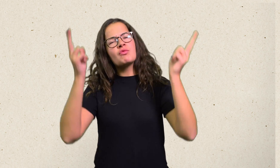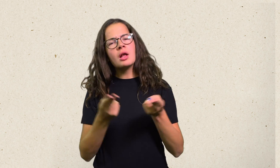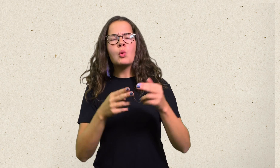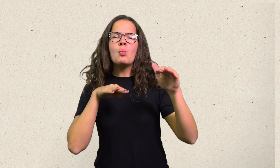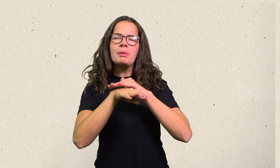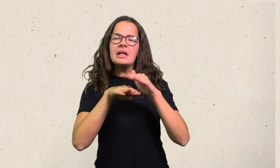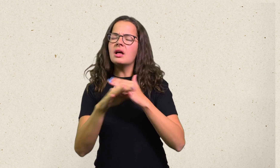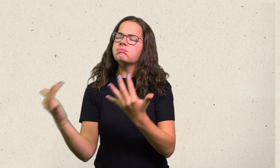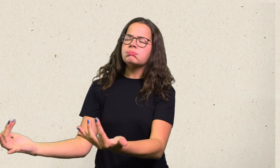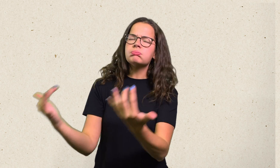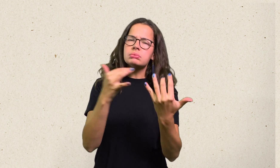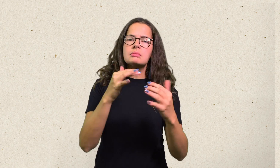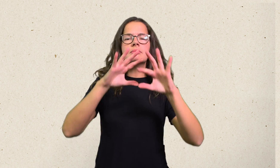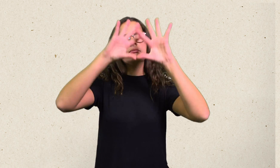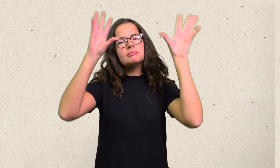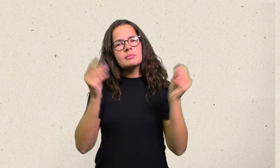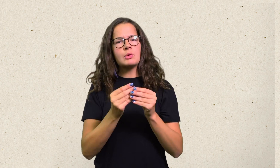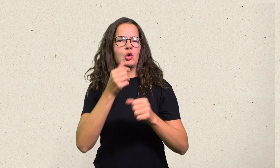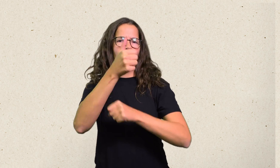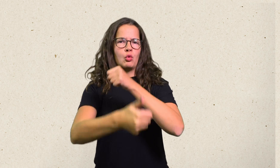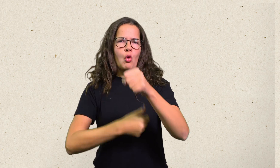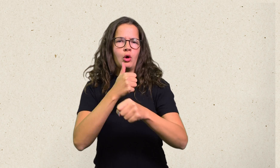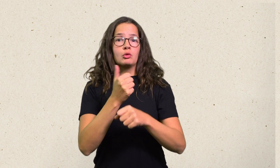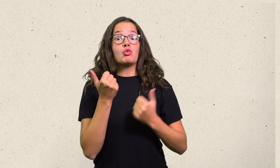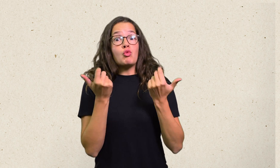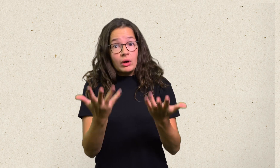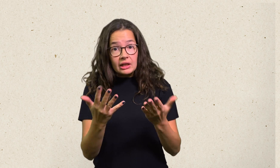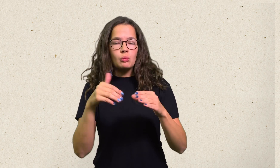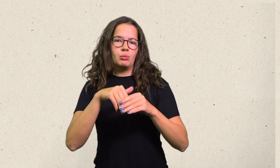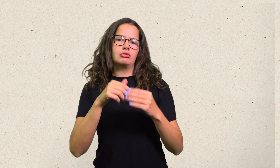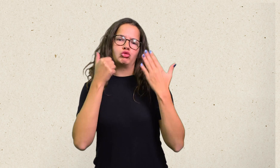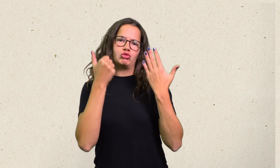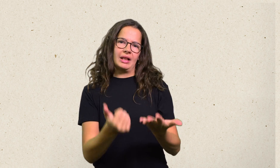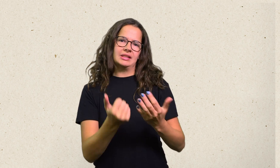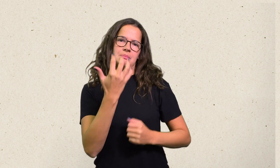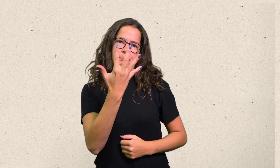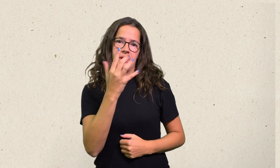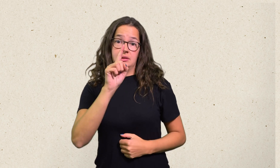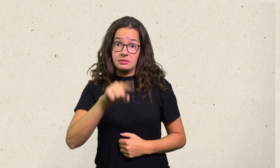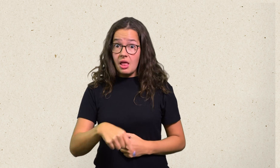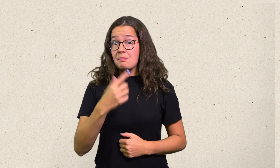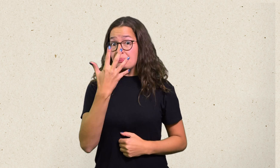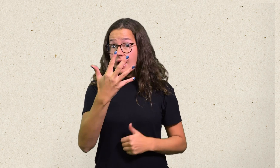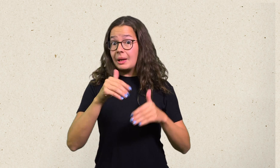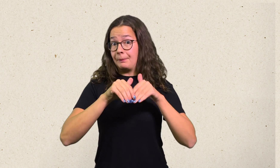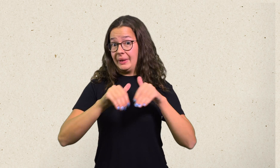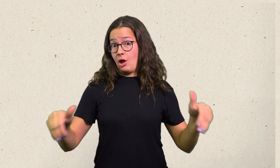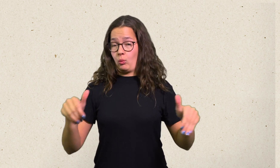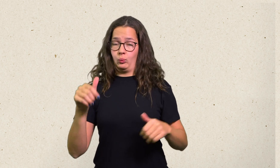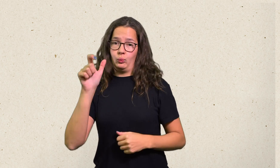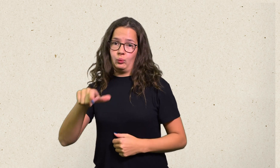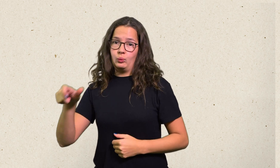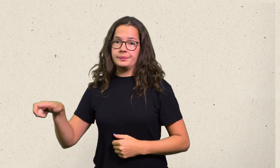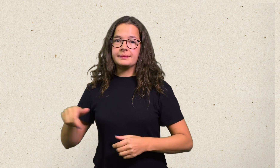Na světě je ročně asi 65,5 milionů uprchlíků.